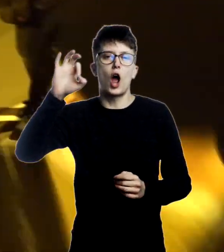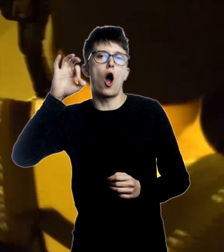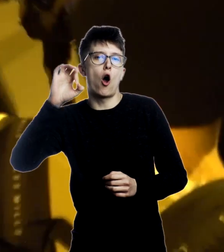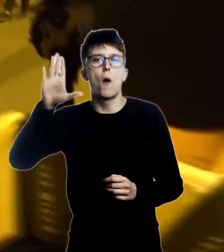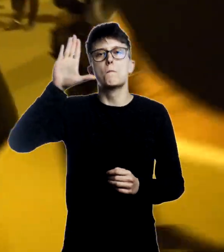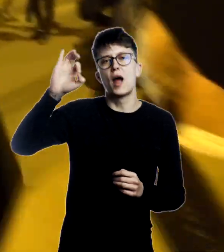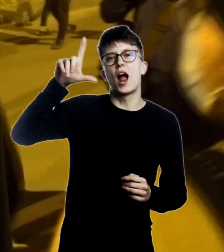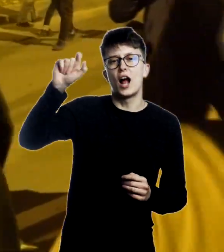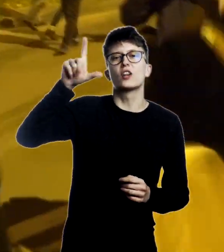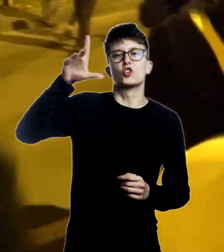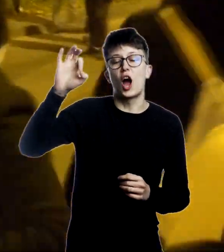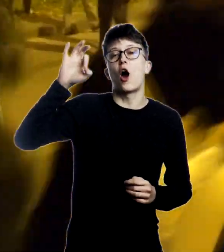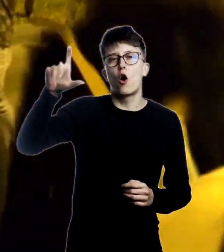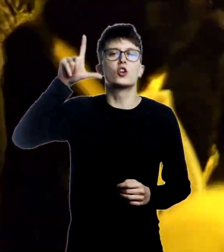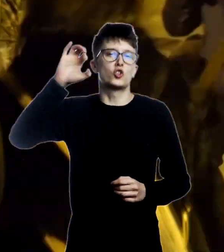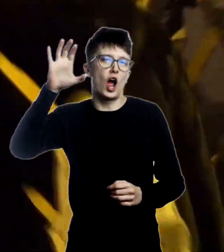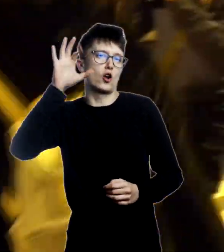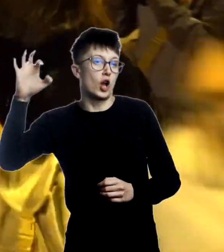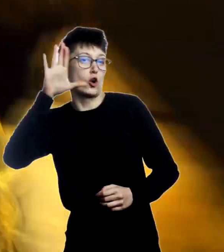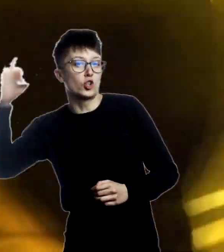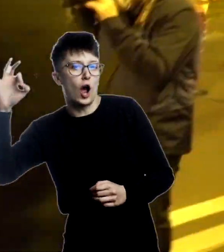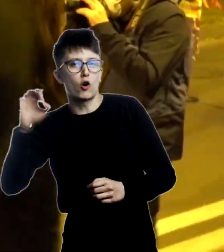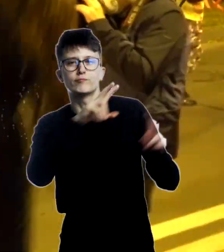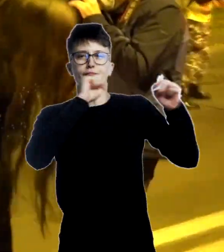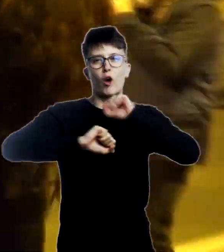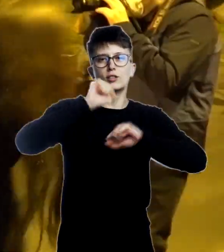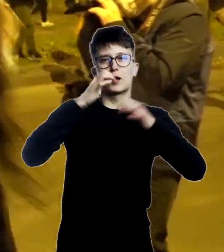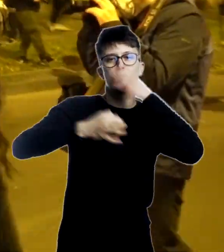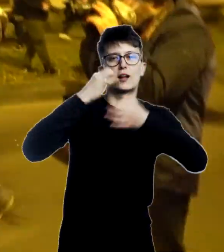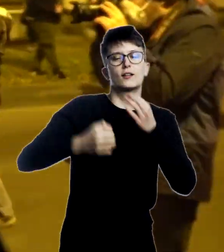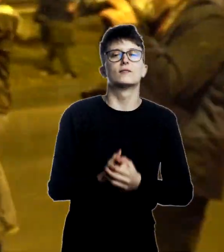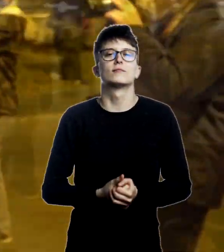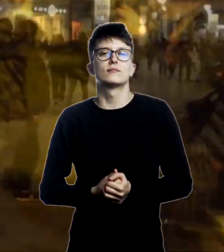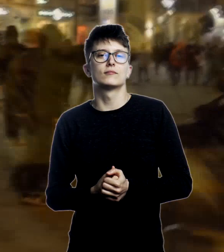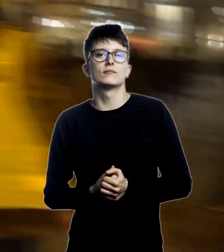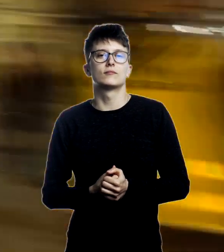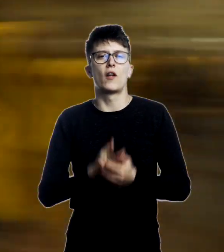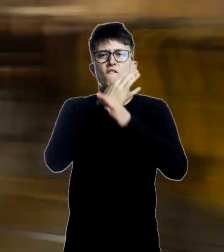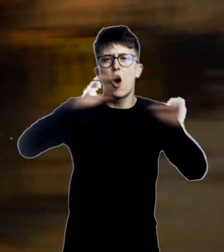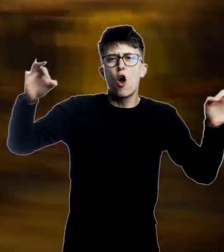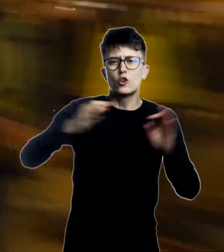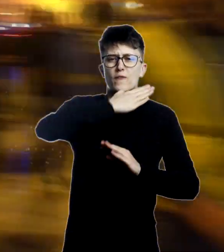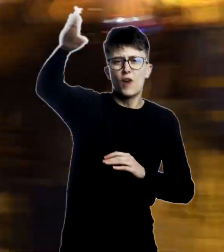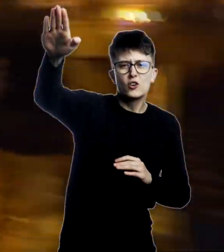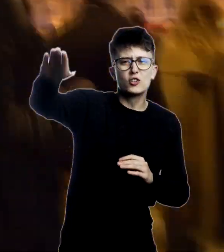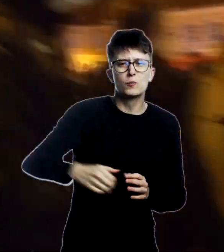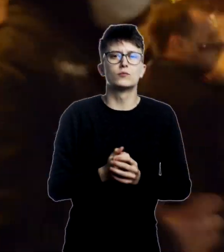bella ciao, ciao, ciao, ciao! [rytmiczna włoska piosenka] tłum skanduje: - WOLNY OD FASZYZMU!